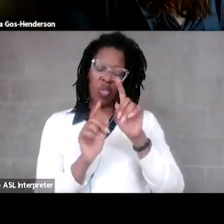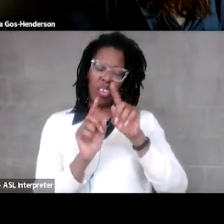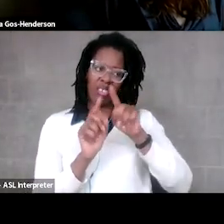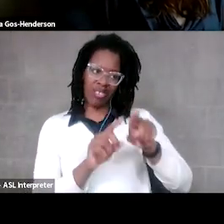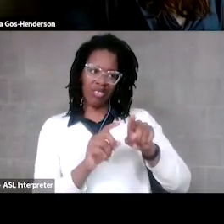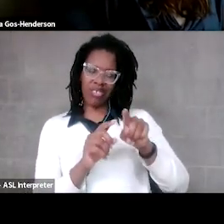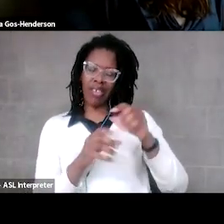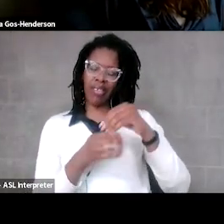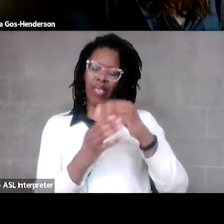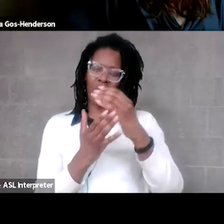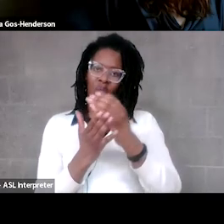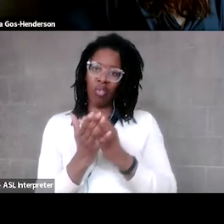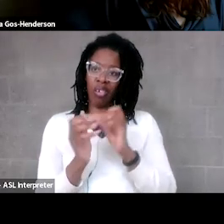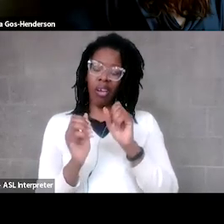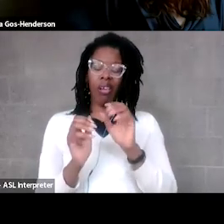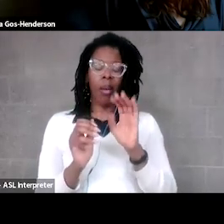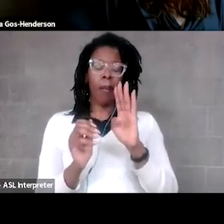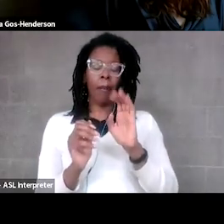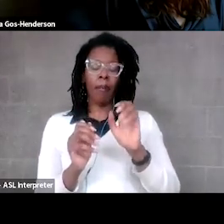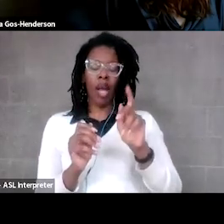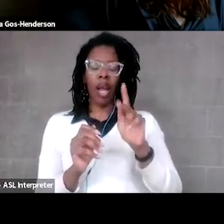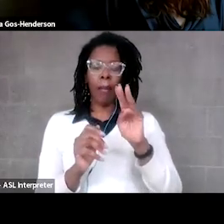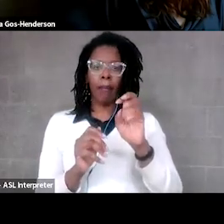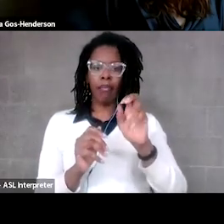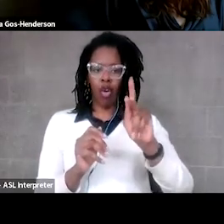y marcar el curso si lo han completado para algunas